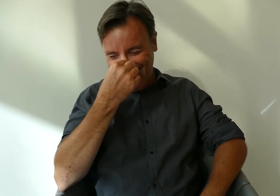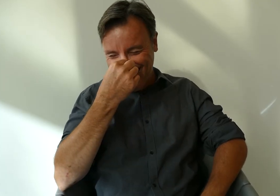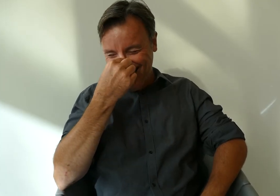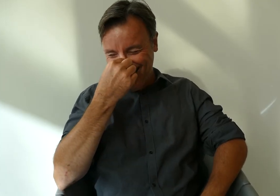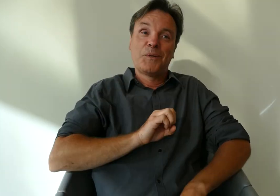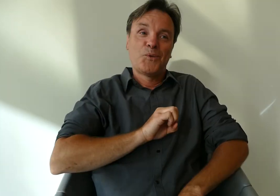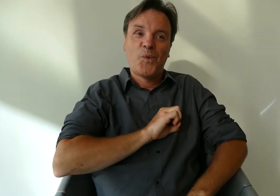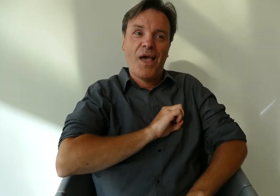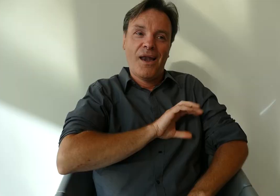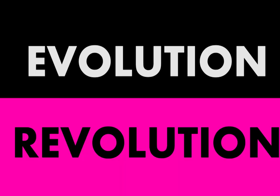Emmanuelle.